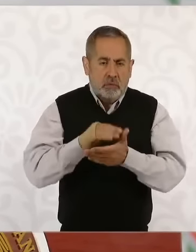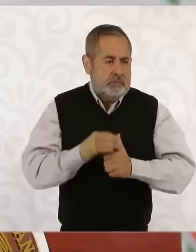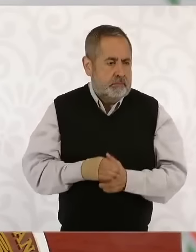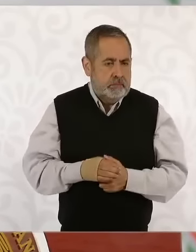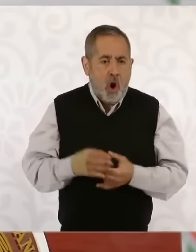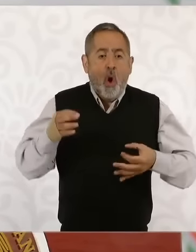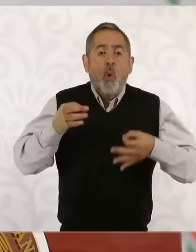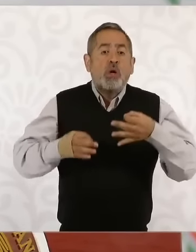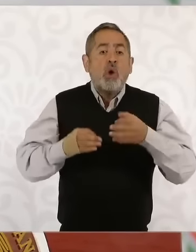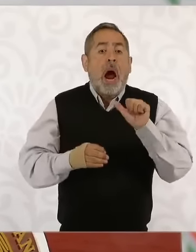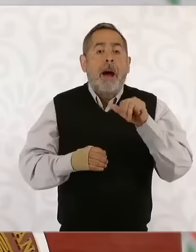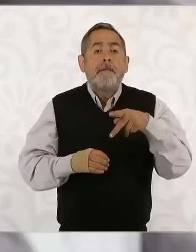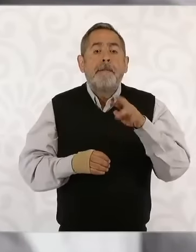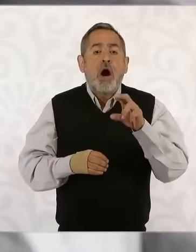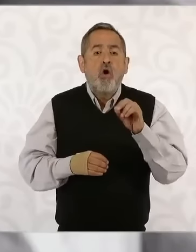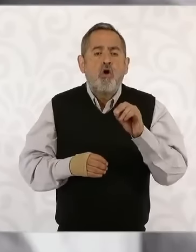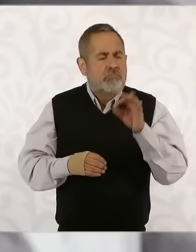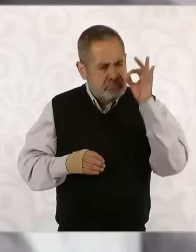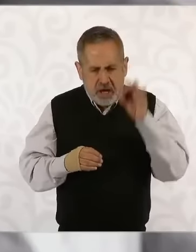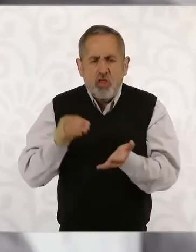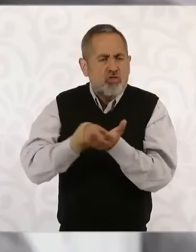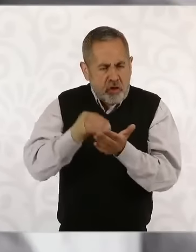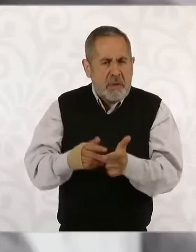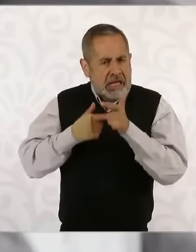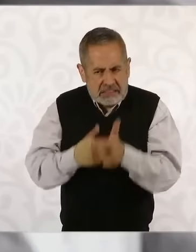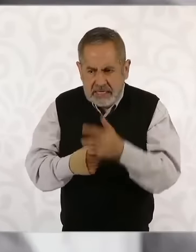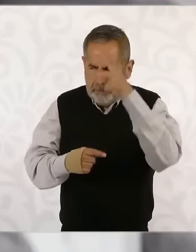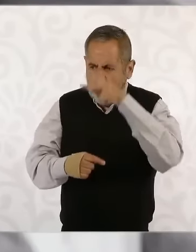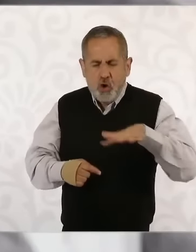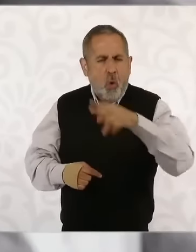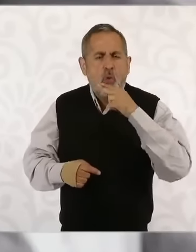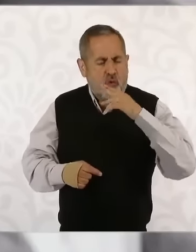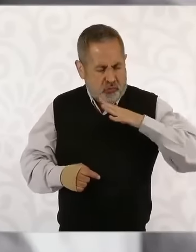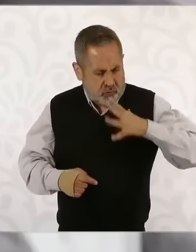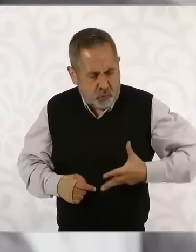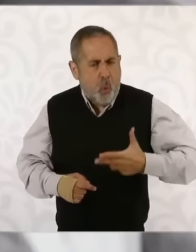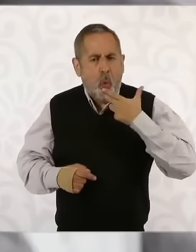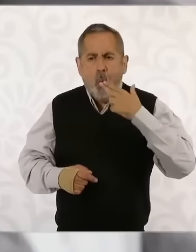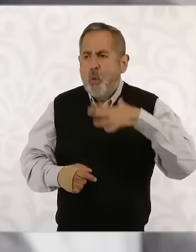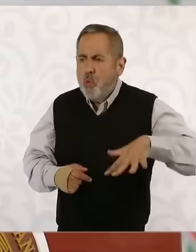orgullo de México, un instrumento de defensa de los particulares. Pero aquí quiero destacar una